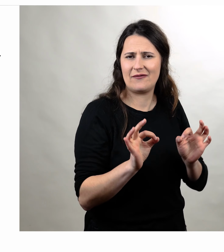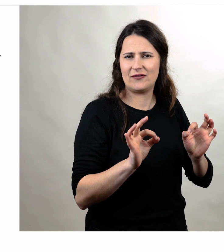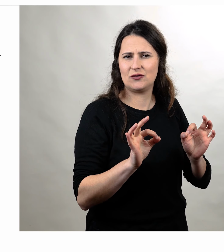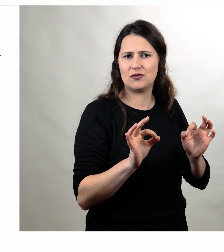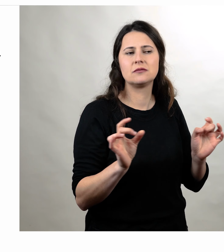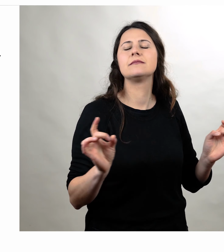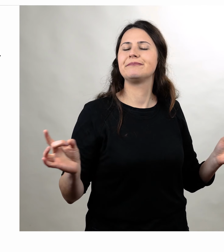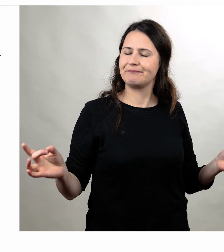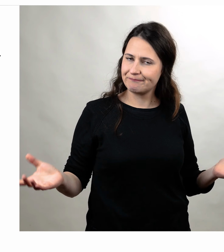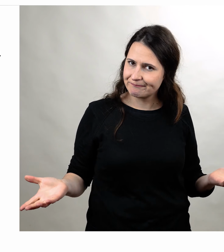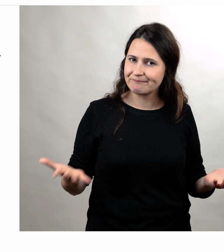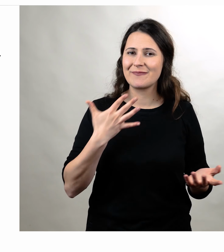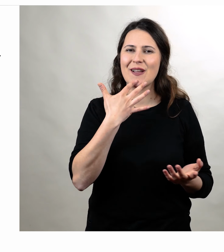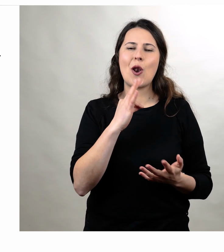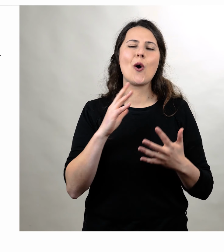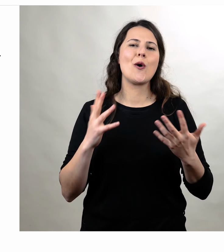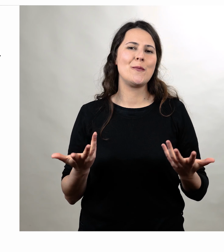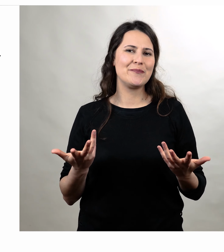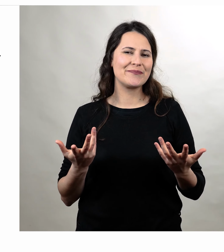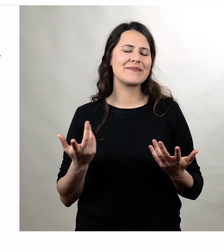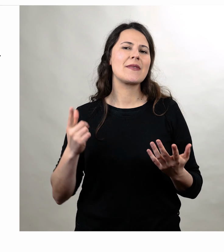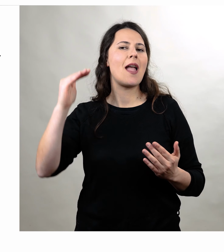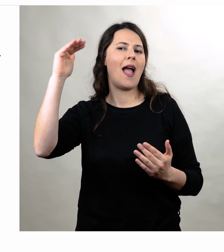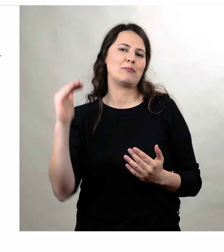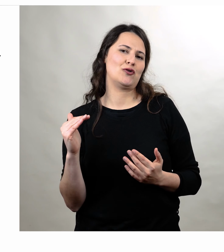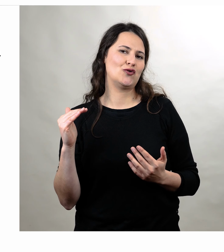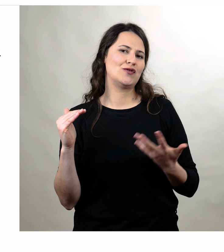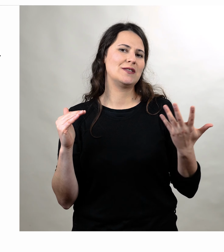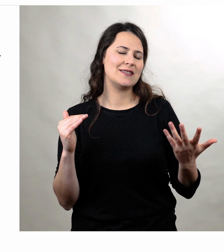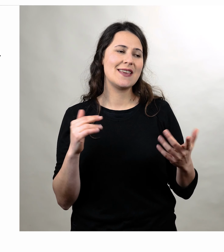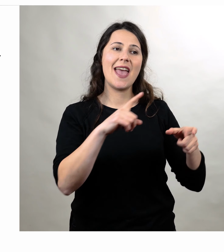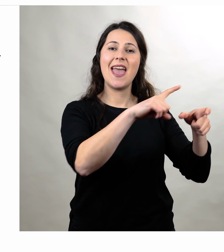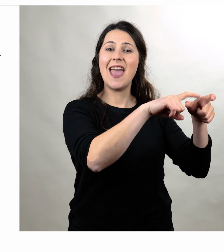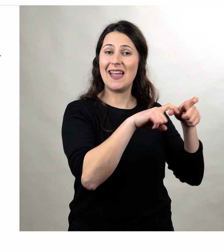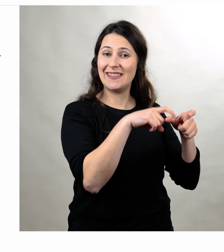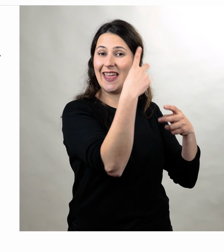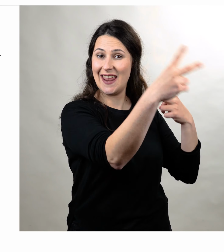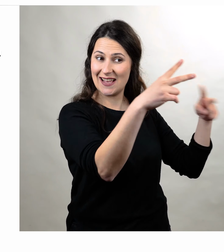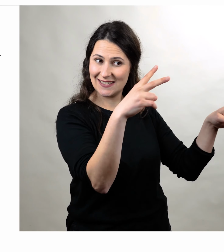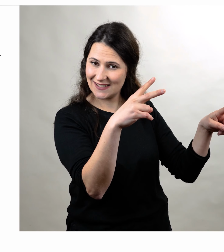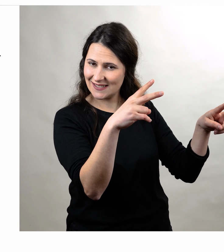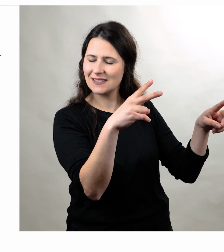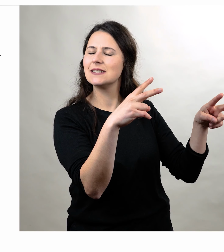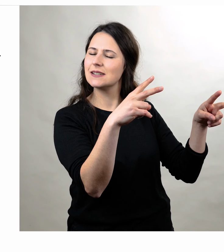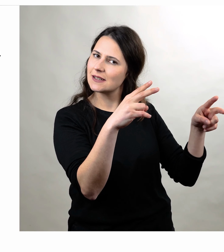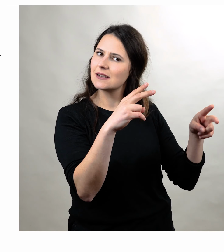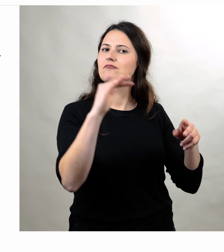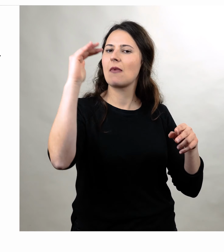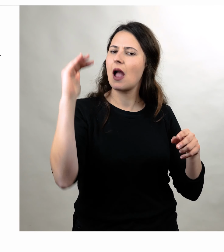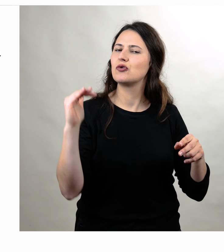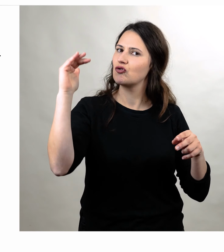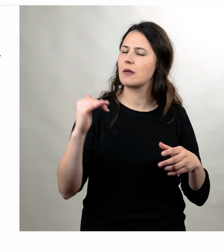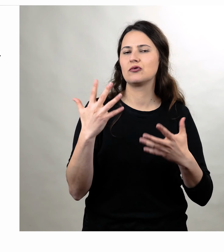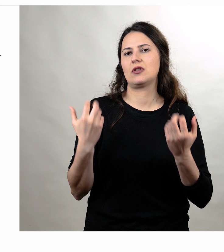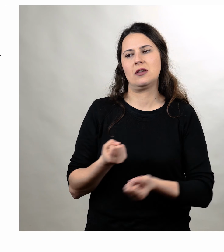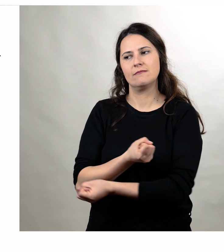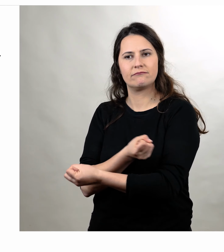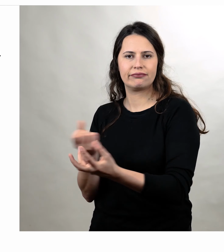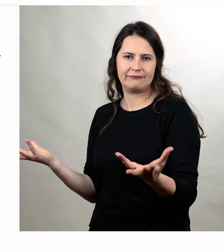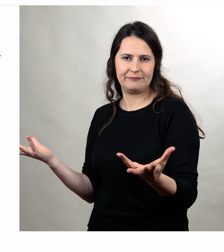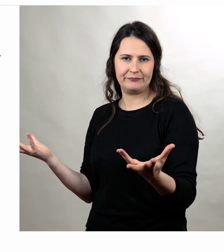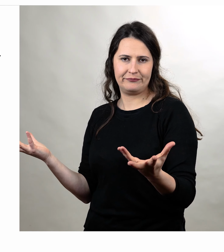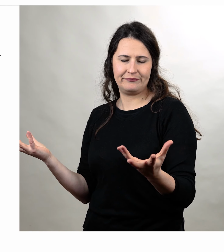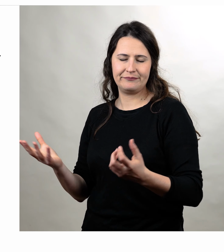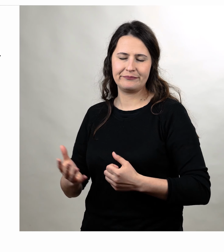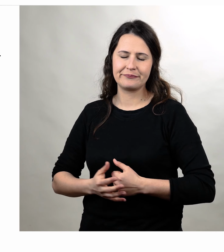Πρόκειται για εκπτώσεις που προσφέρουν οι εταιρείες ακτοπλοϊκών εισιτηρίων σε συγκεκριμένα δρομολόγια.